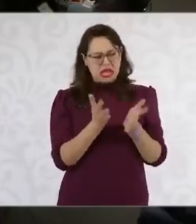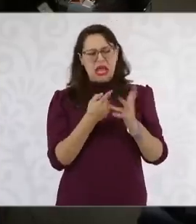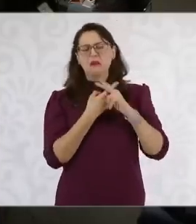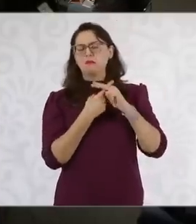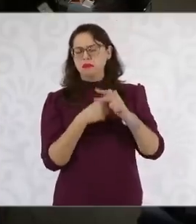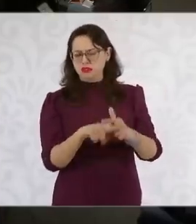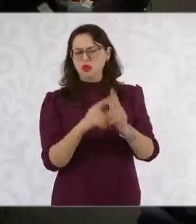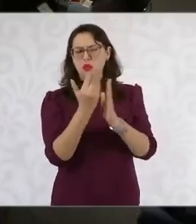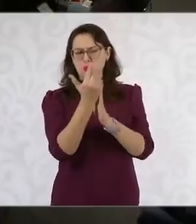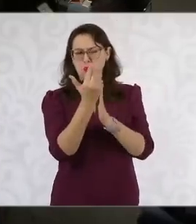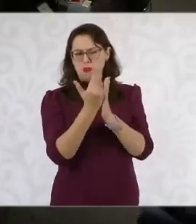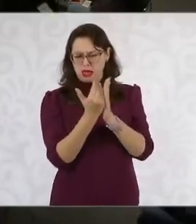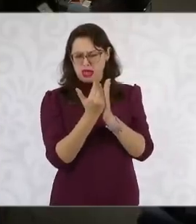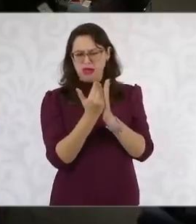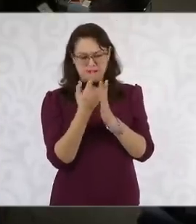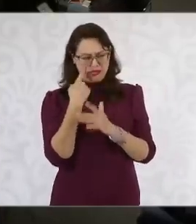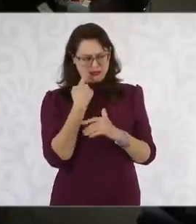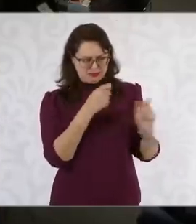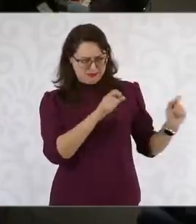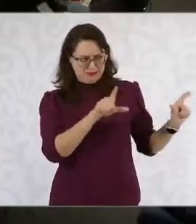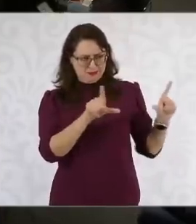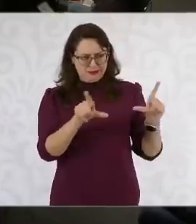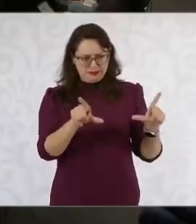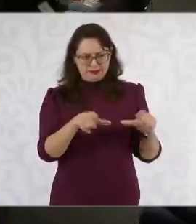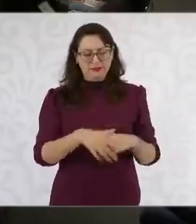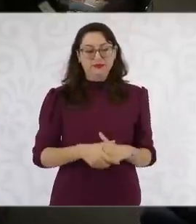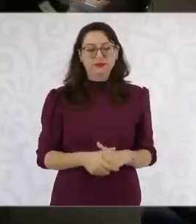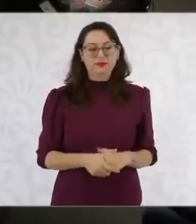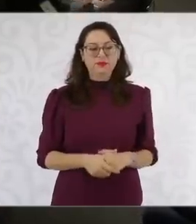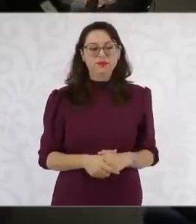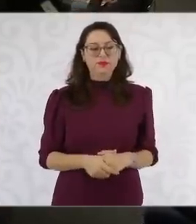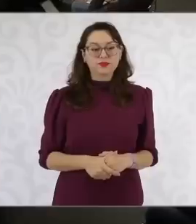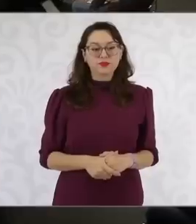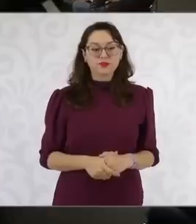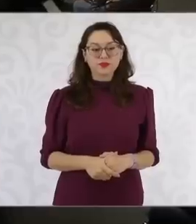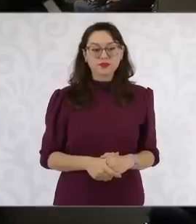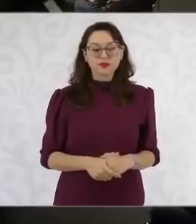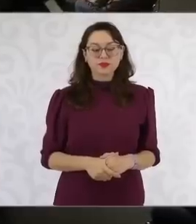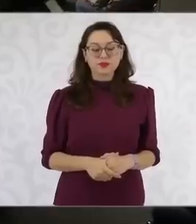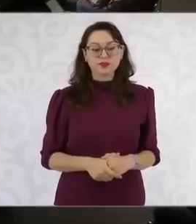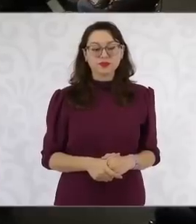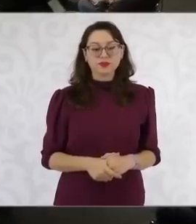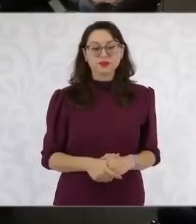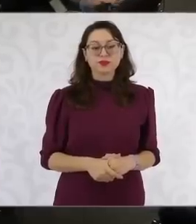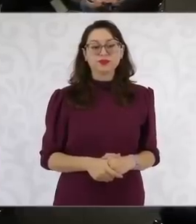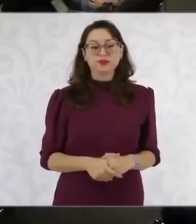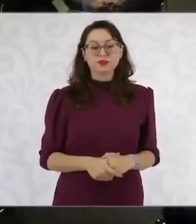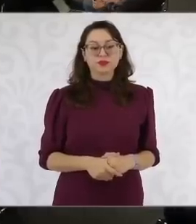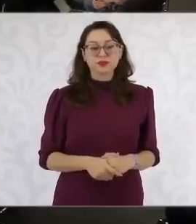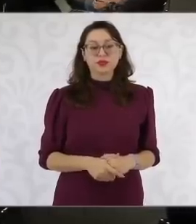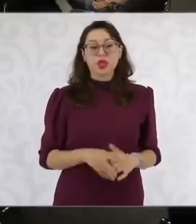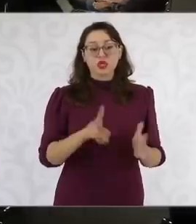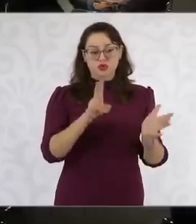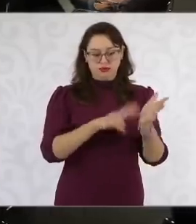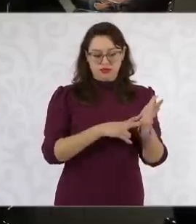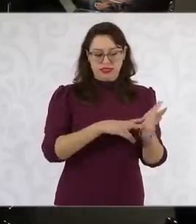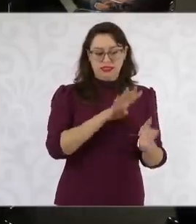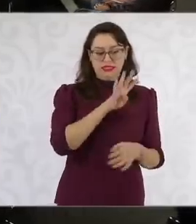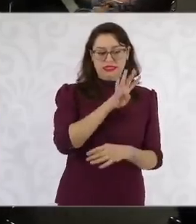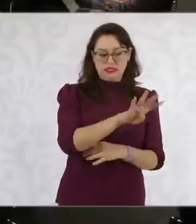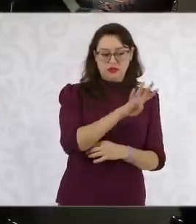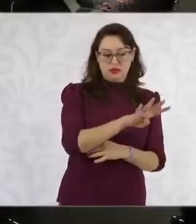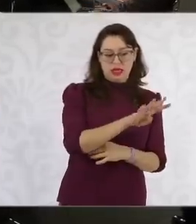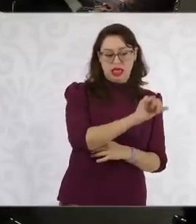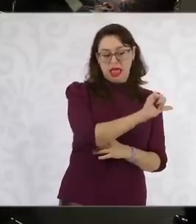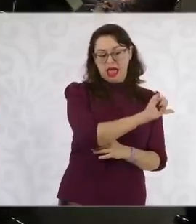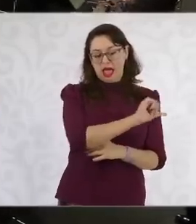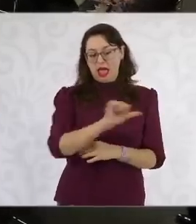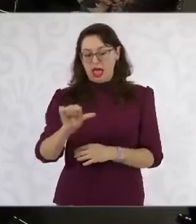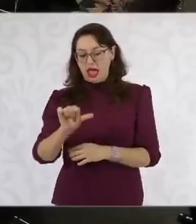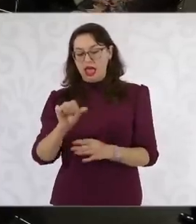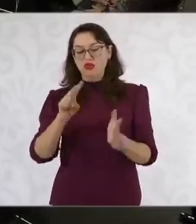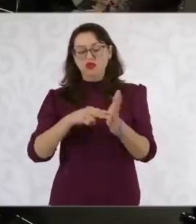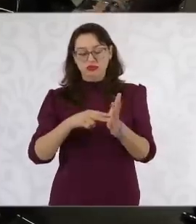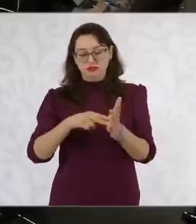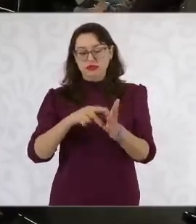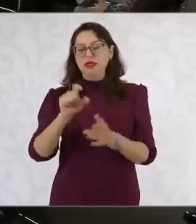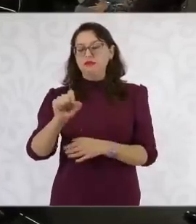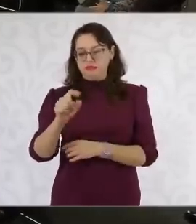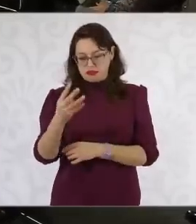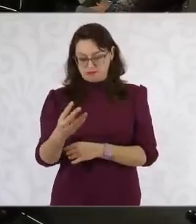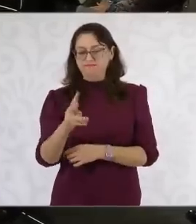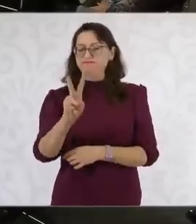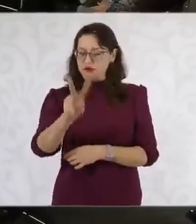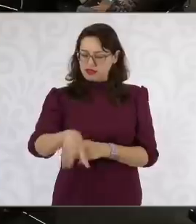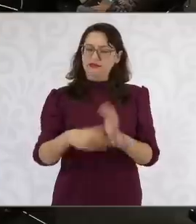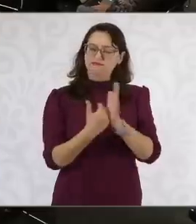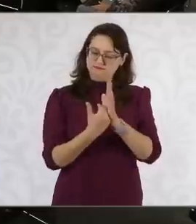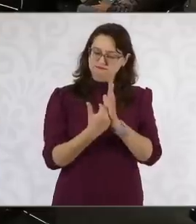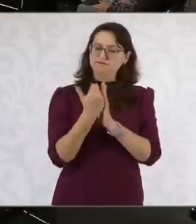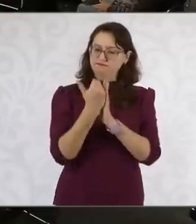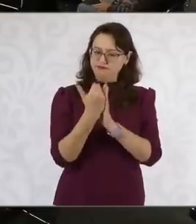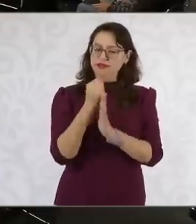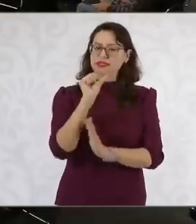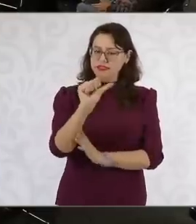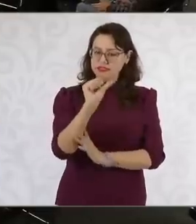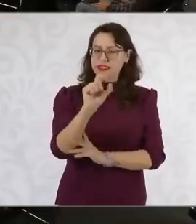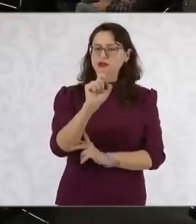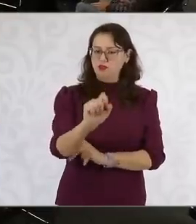el anterior Este es de 2019 a 2024 eh Hay un aumento del 16.8 y después en los 100 días de